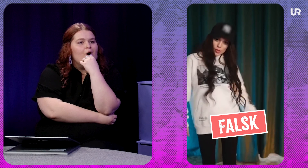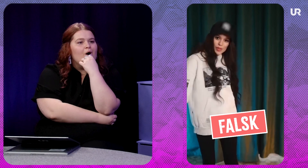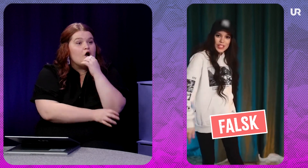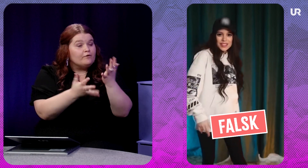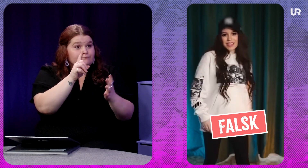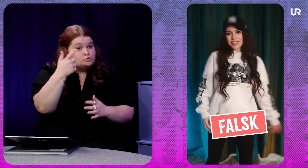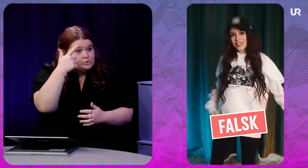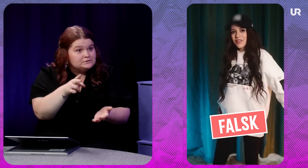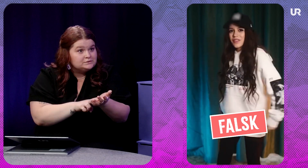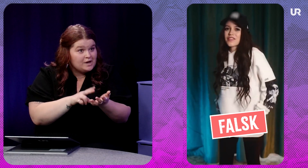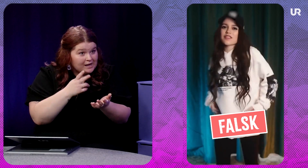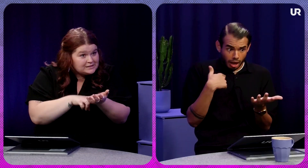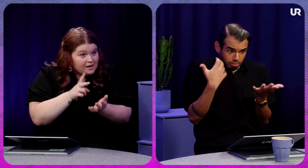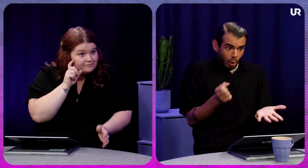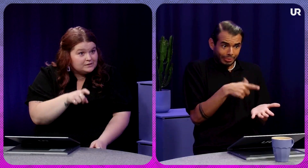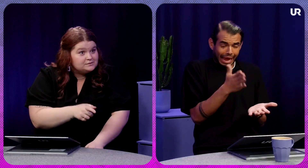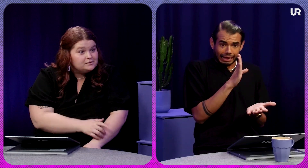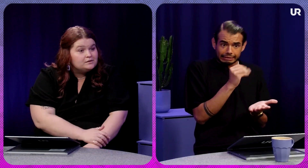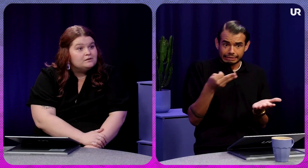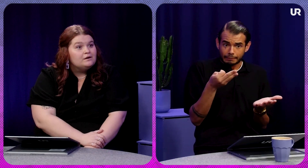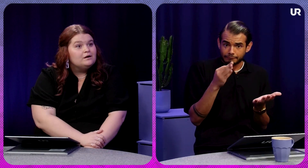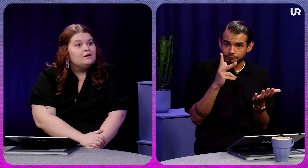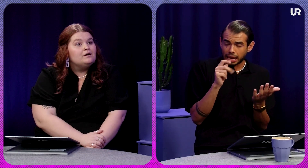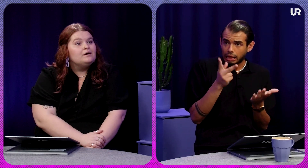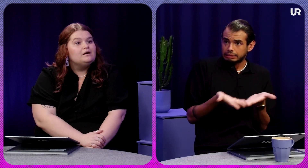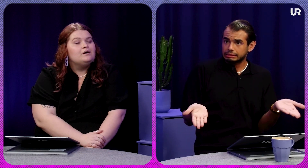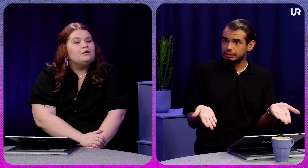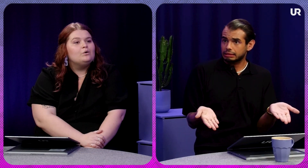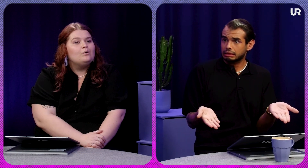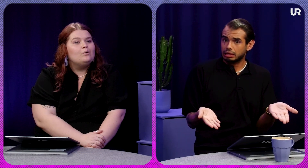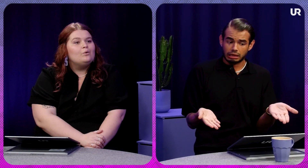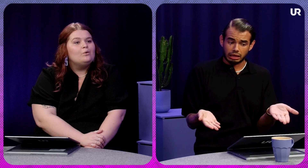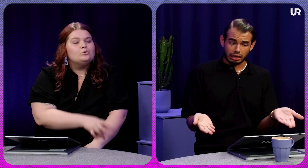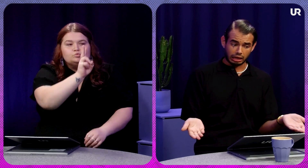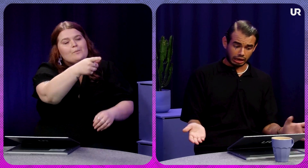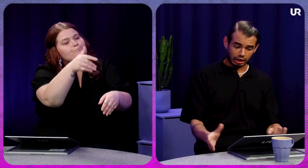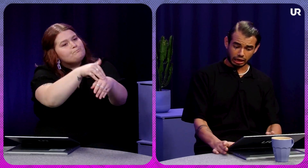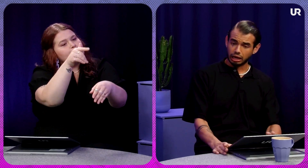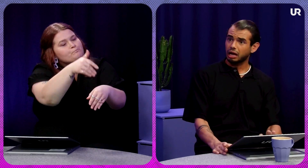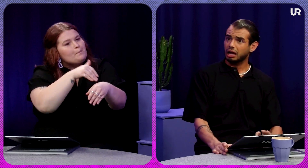WOW. Tror folk att det där är äkta? För det är ju inte äkta. Amir: Ja, dom undrar om det är deepfake eller inte.